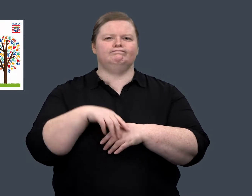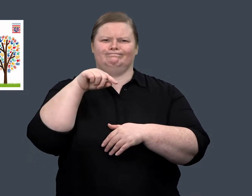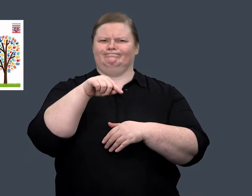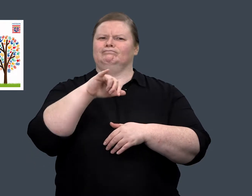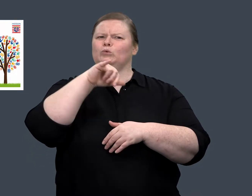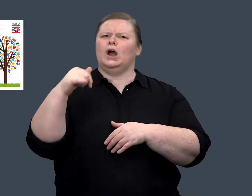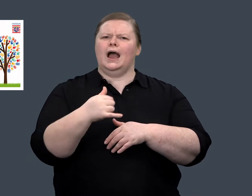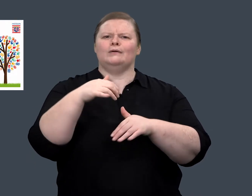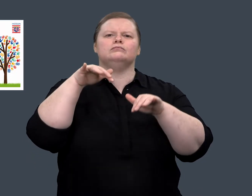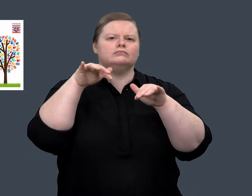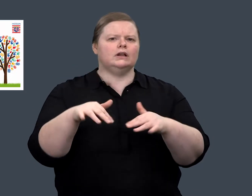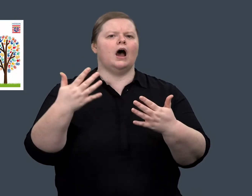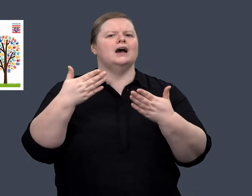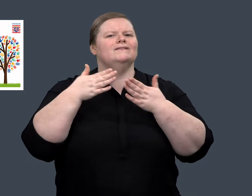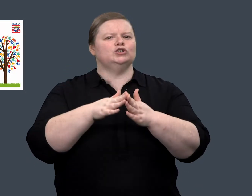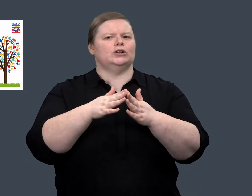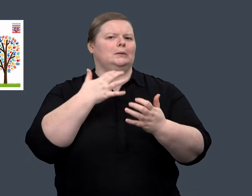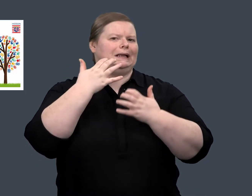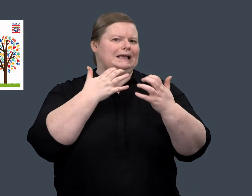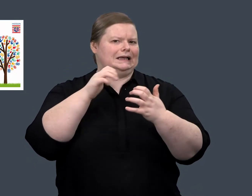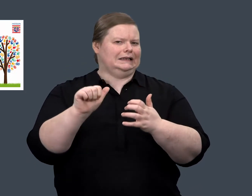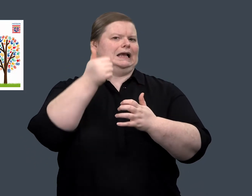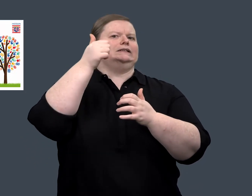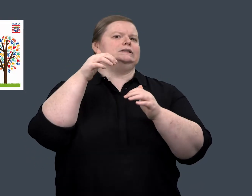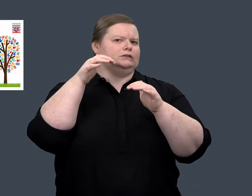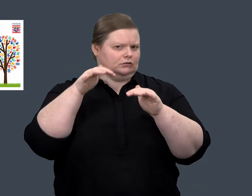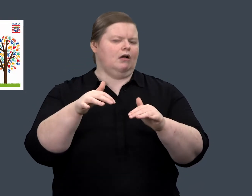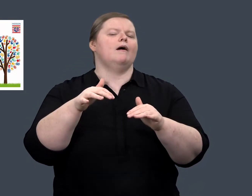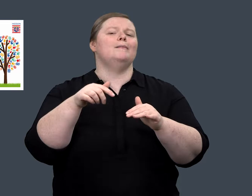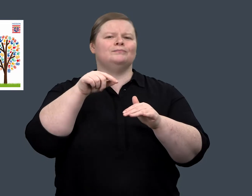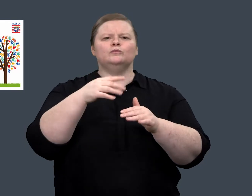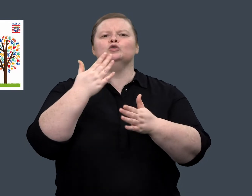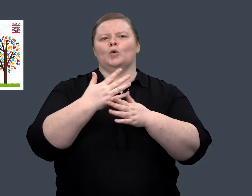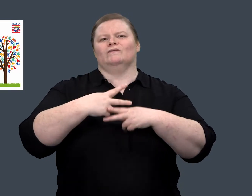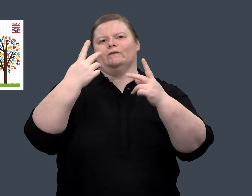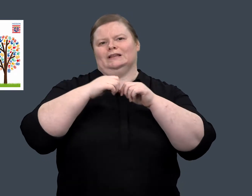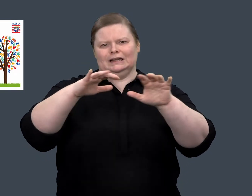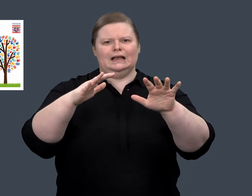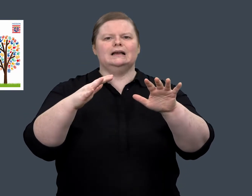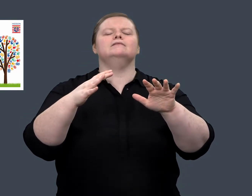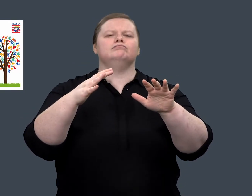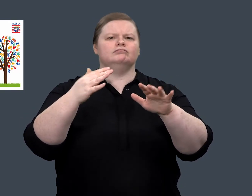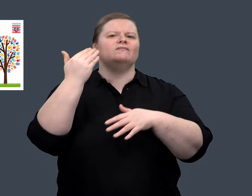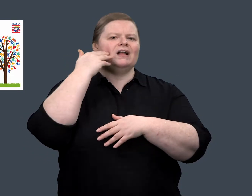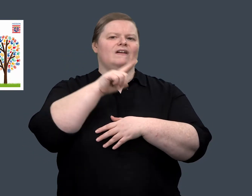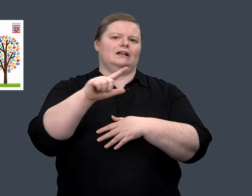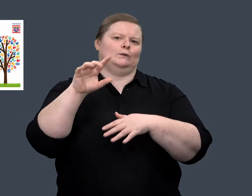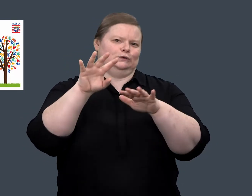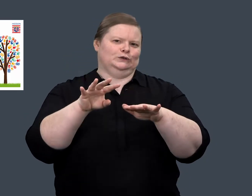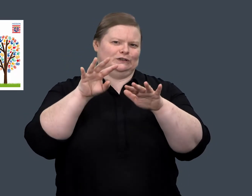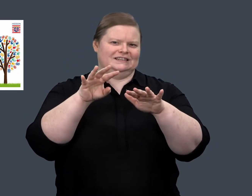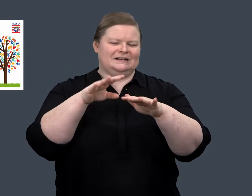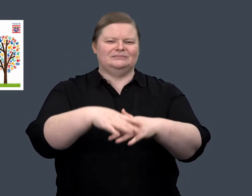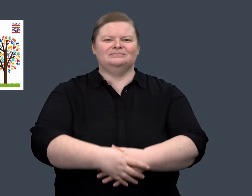Der erste Zwischenbericht wurde bereits 2019 veröffentlicht.